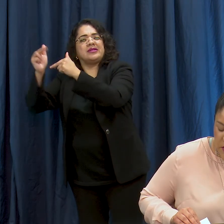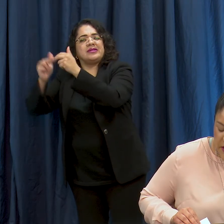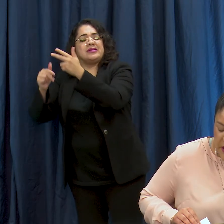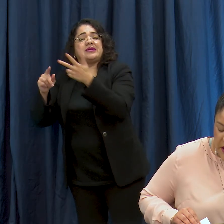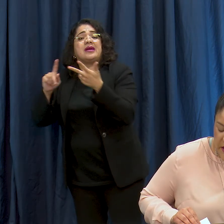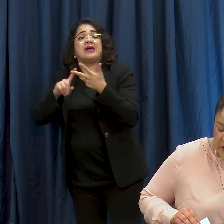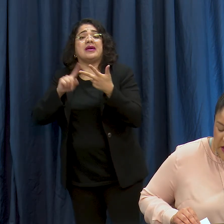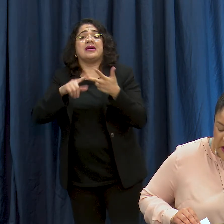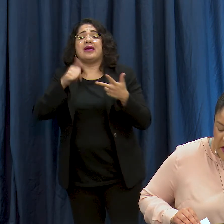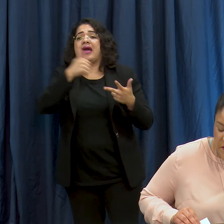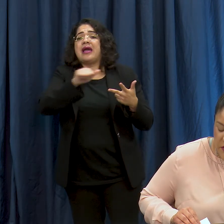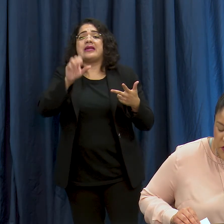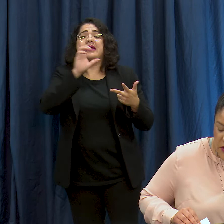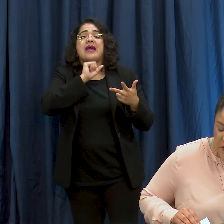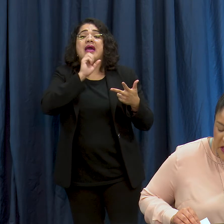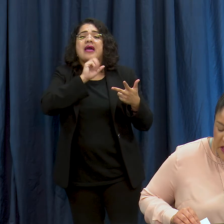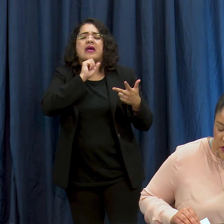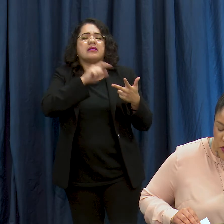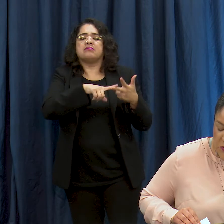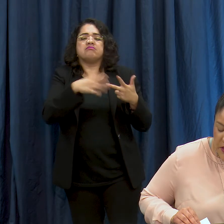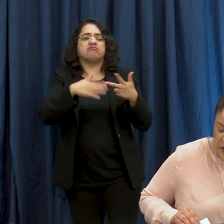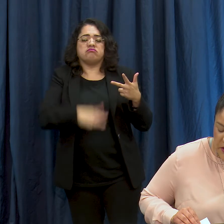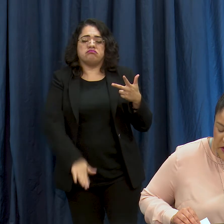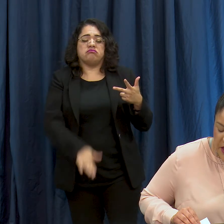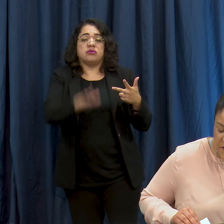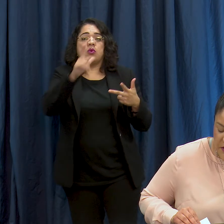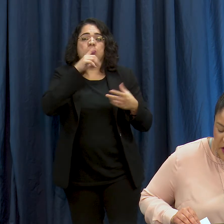cualquier a de que tienen effects EO nays medica sub scientist graves que